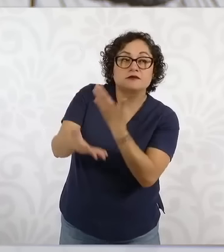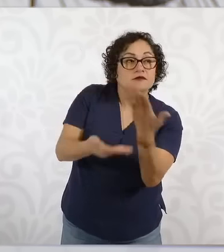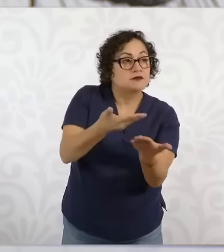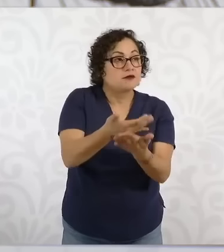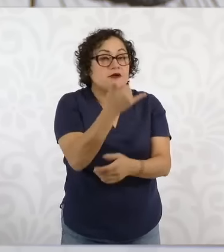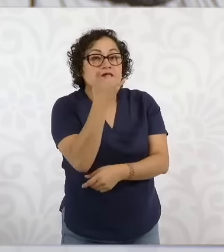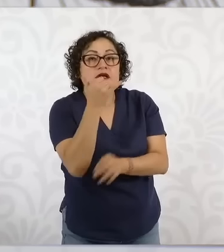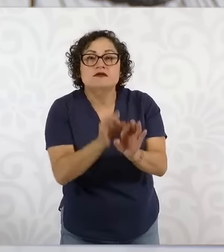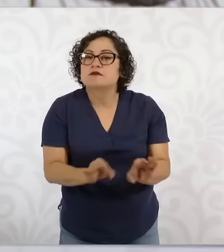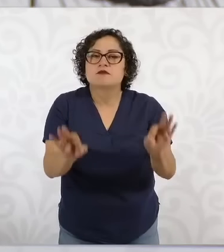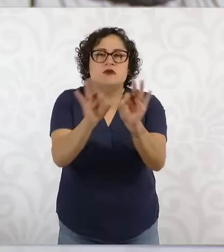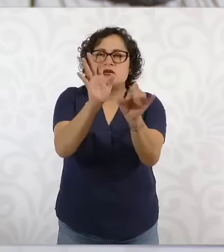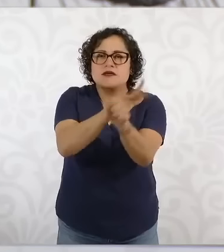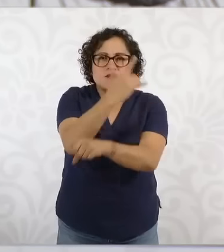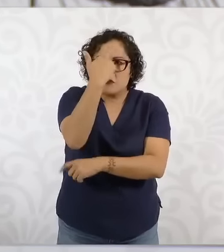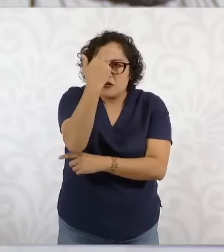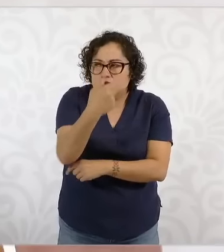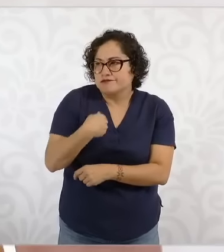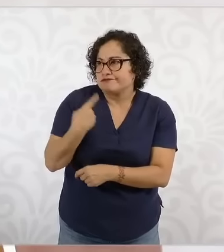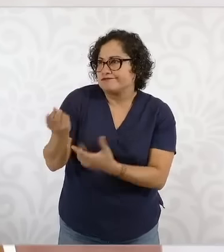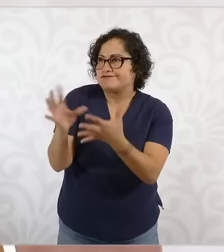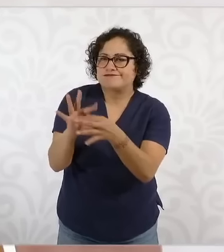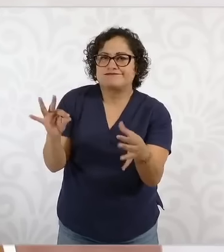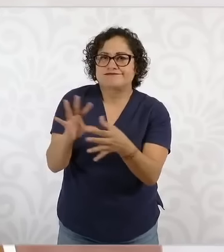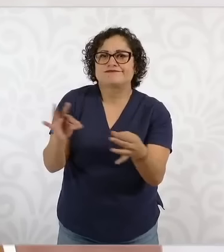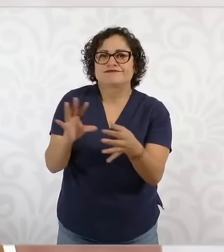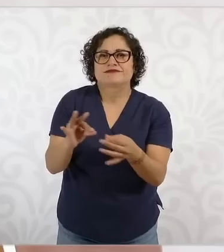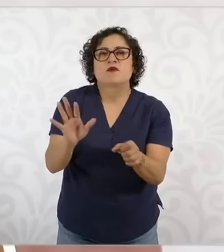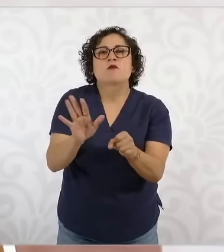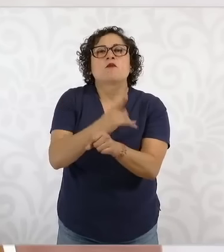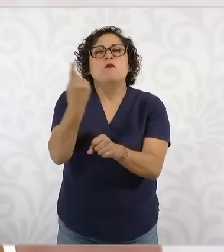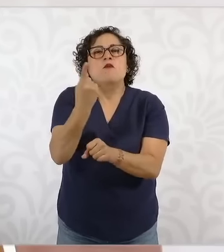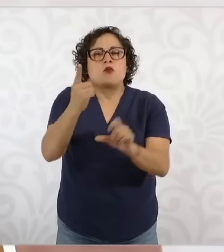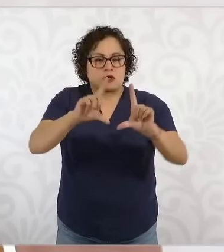¿Por qué es importante para México el reconocimiento de los pueblos originarios,